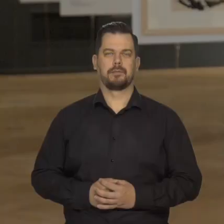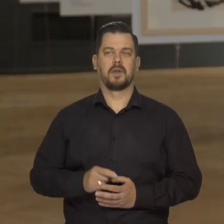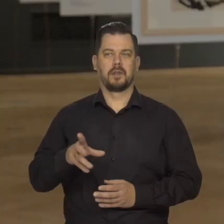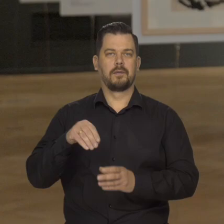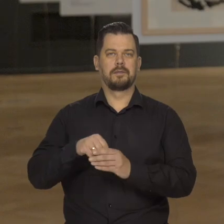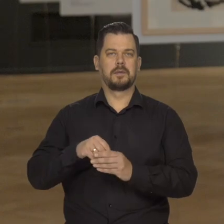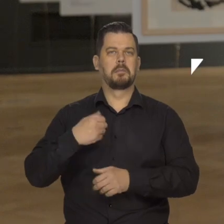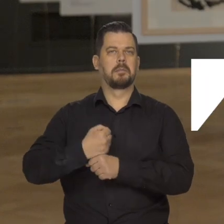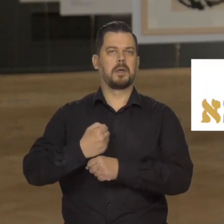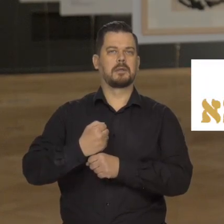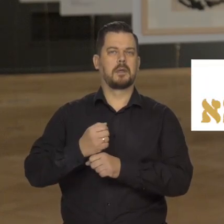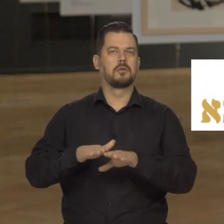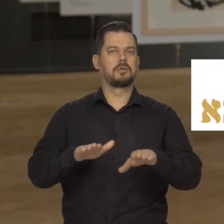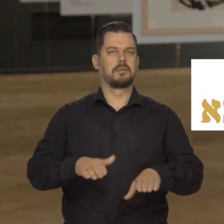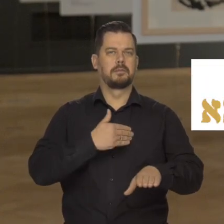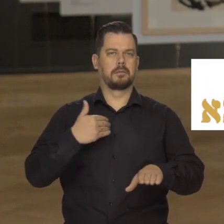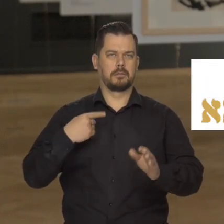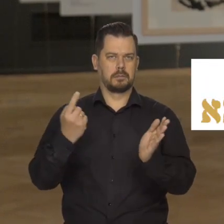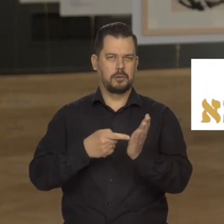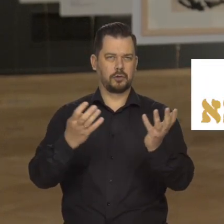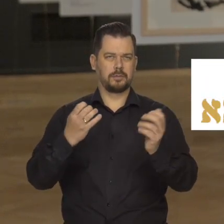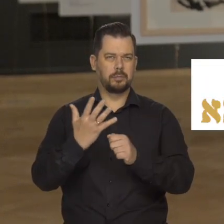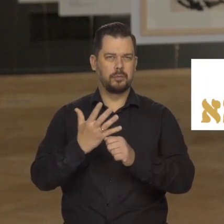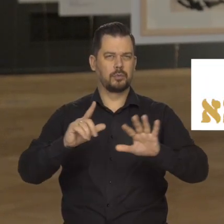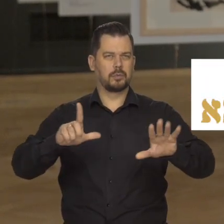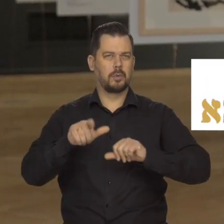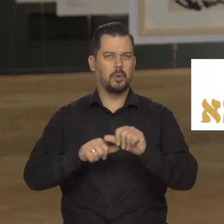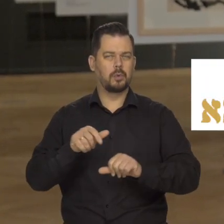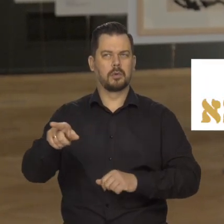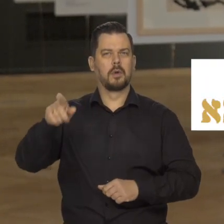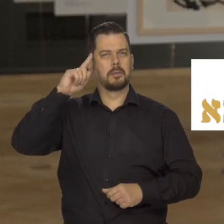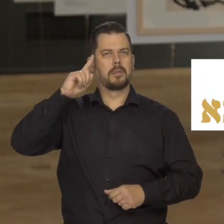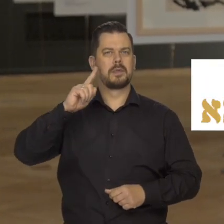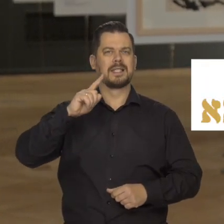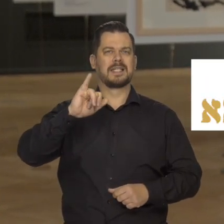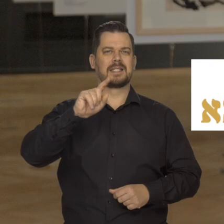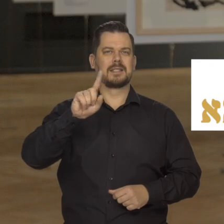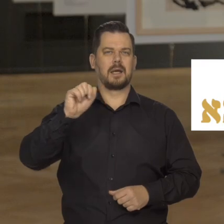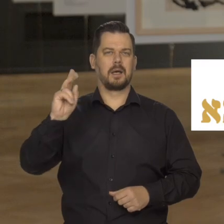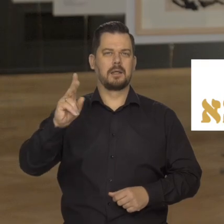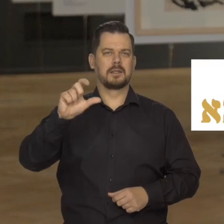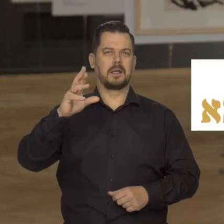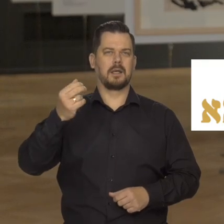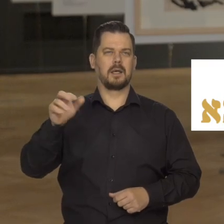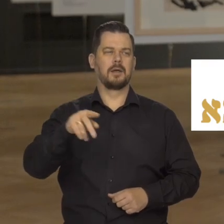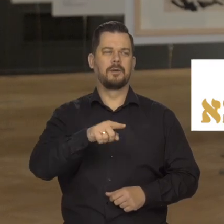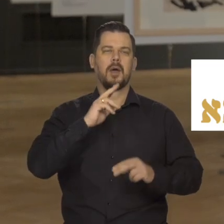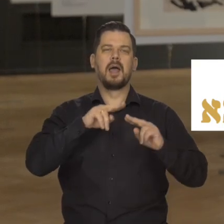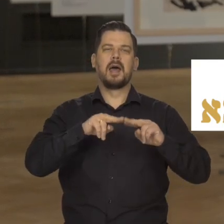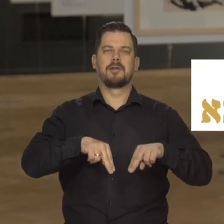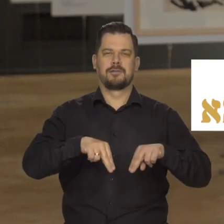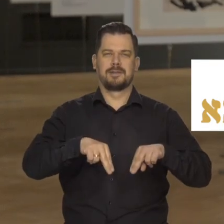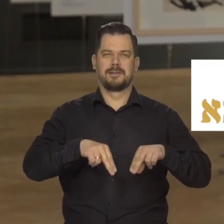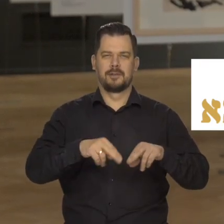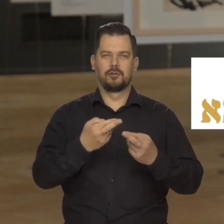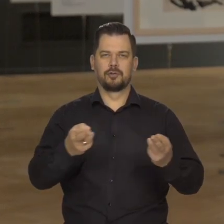Jedną z części z części prac pozostawionych w Polsce w 1957 roku i nazwanych przez Izaaka Celnikiera "Niewielkimi resztkami z Solnej"